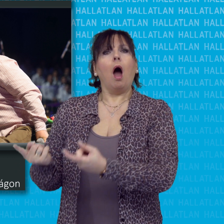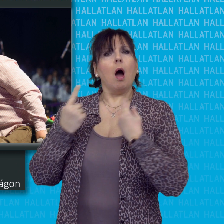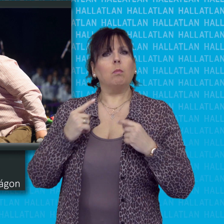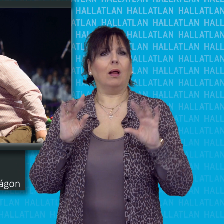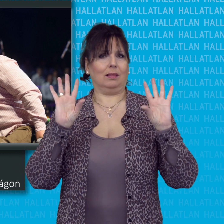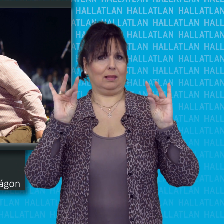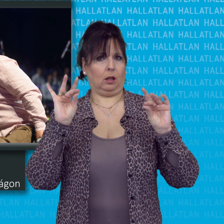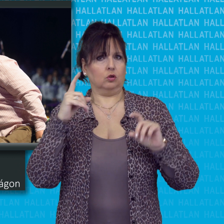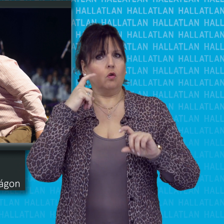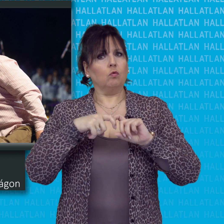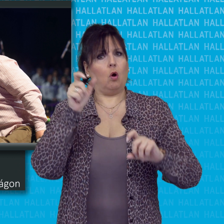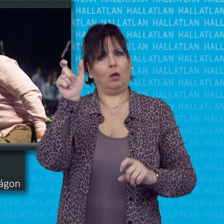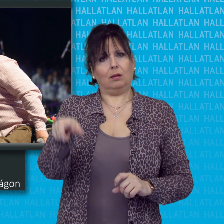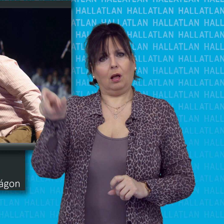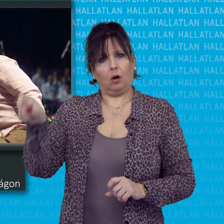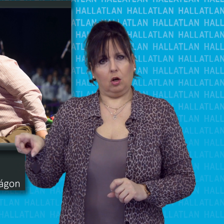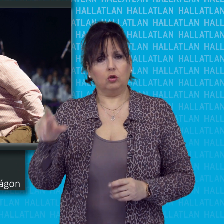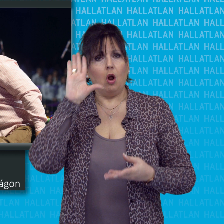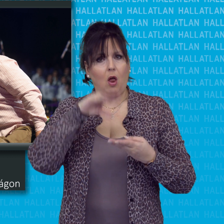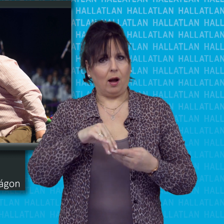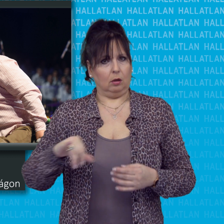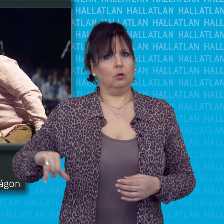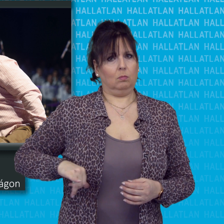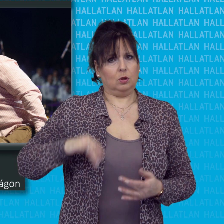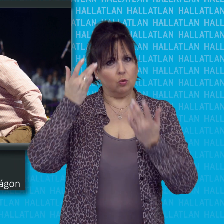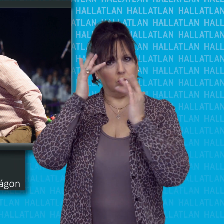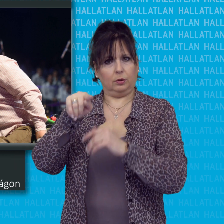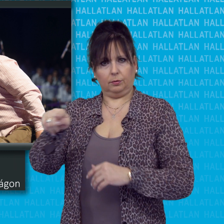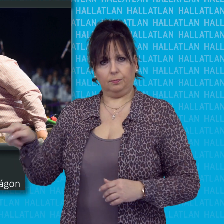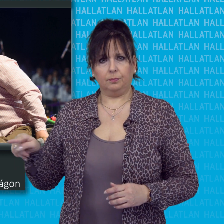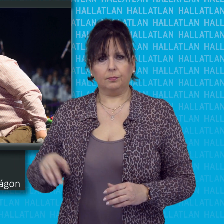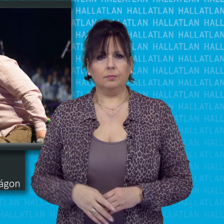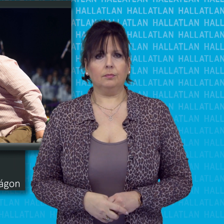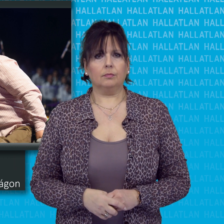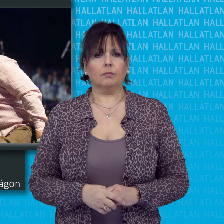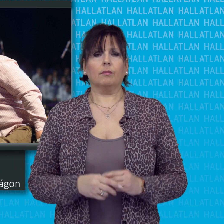ahol tíz fogyatékkal élő ember számára lakhatási lehetőséget biztosít.